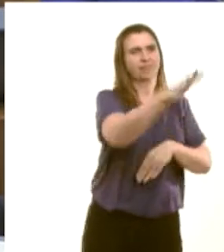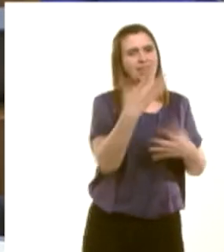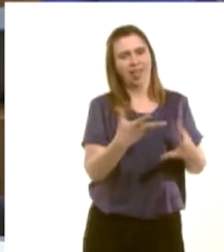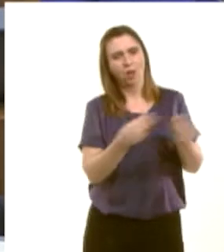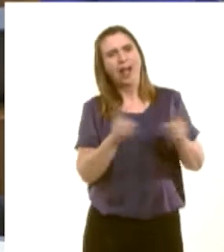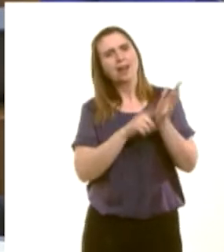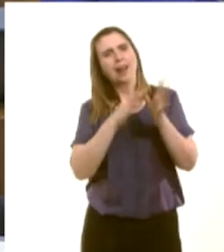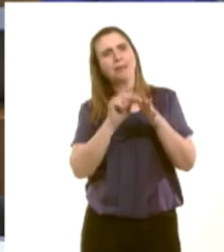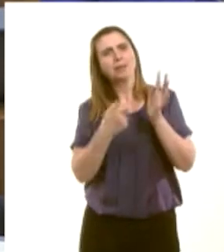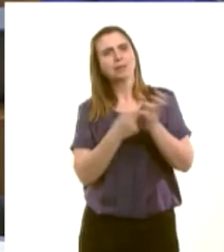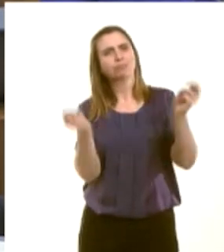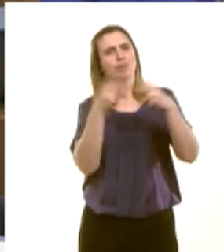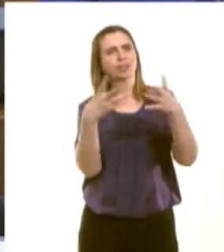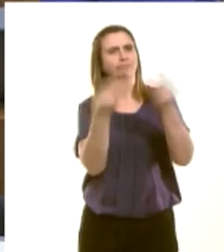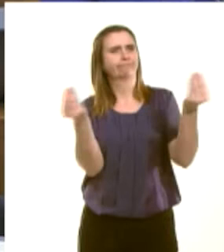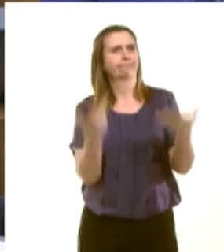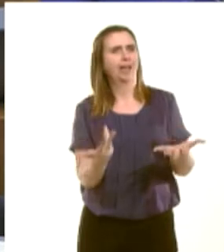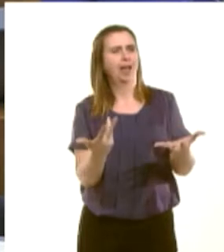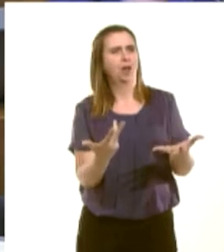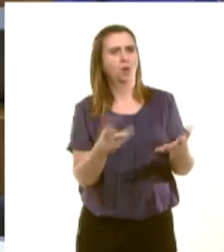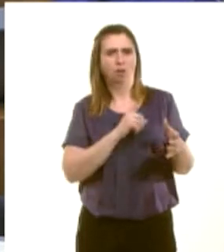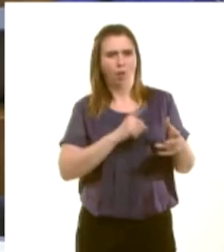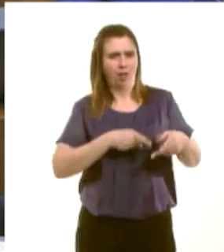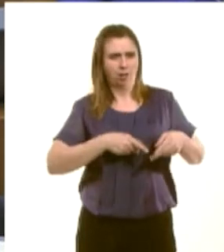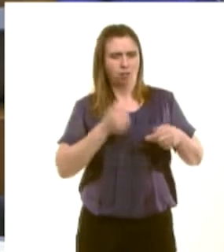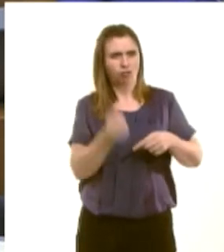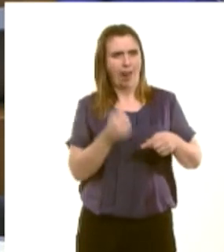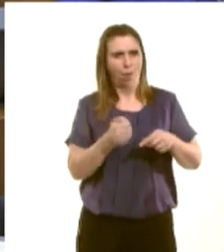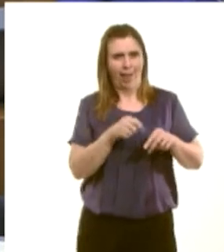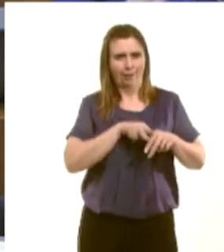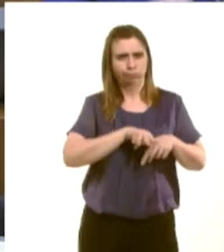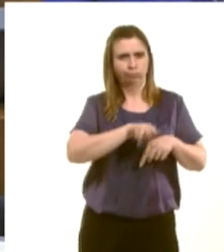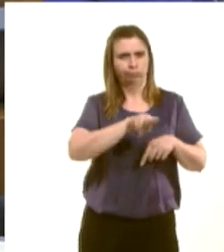yna. Rwyín credu beth sydd eisiau nawr yw sicrhau bod yna ddealltwriaeth o beth yn gymwys